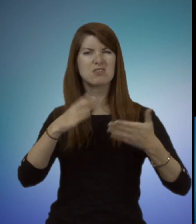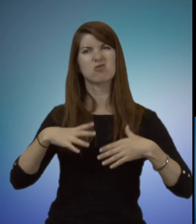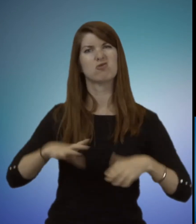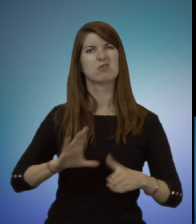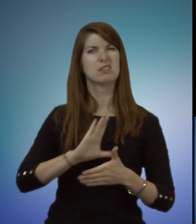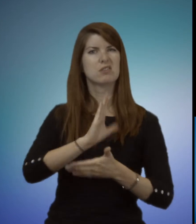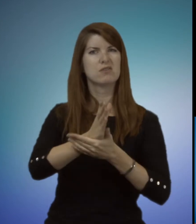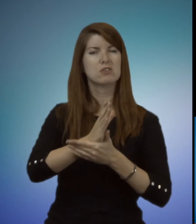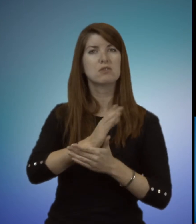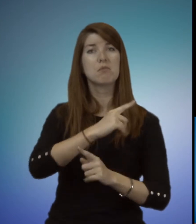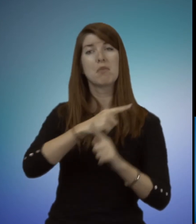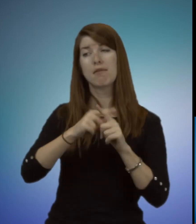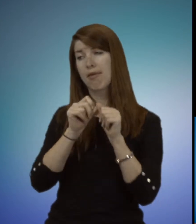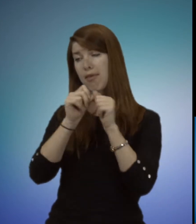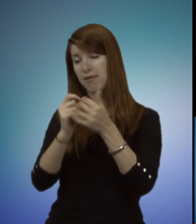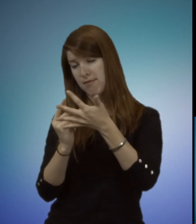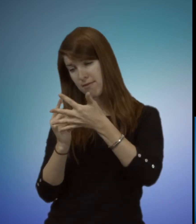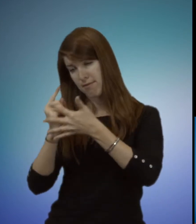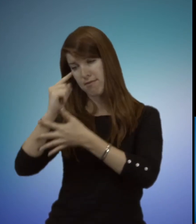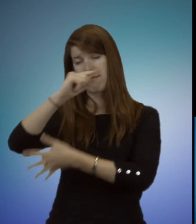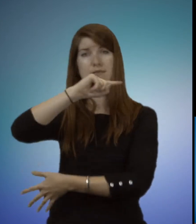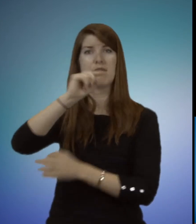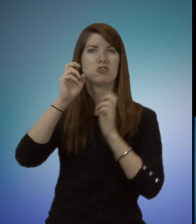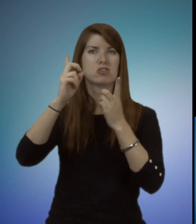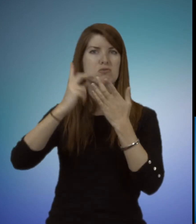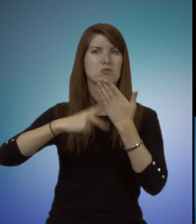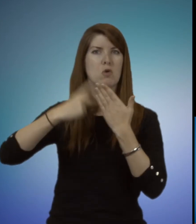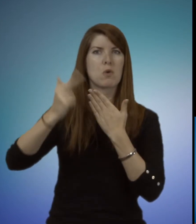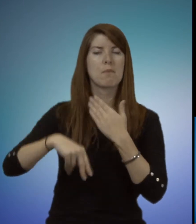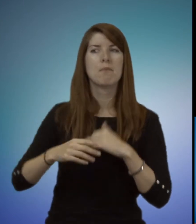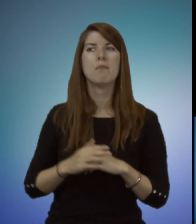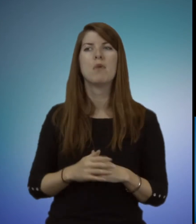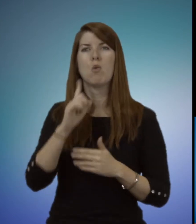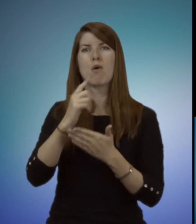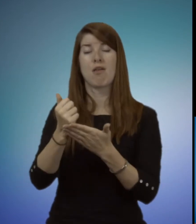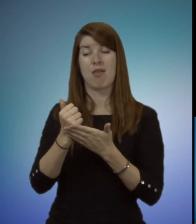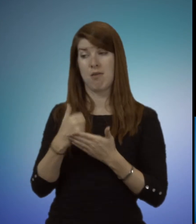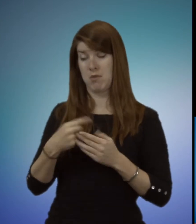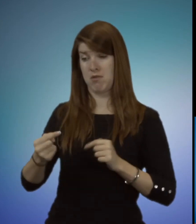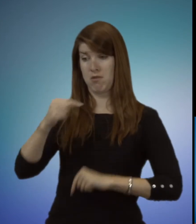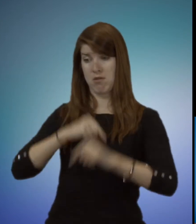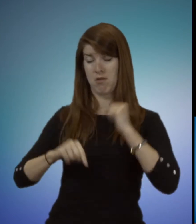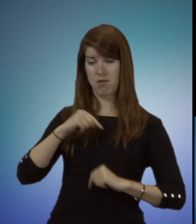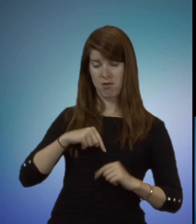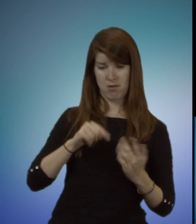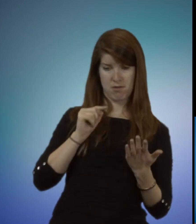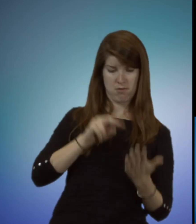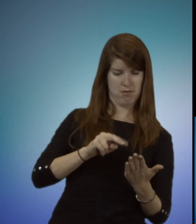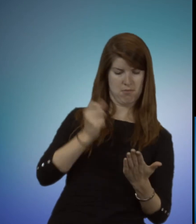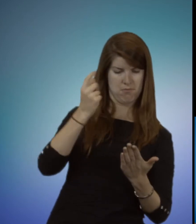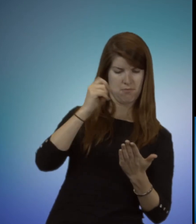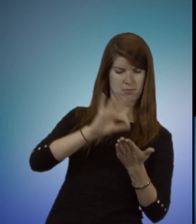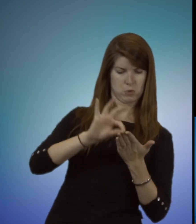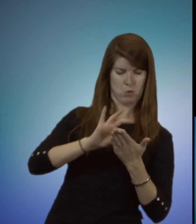de intervención temprana, y después continúa con su programa educativo. Será alentador mirar atrás y ver las calificaciones, y conocer el progreso realizado,